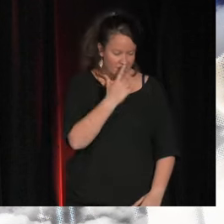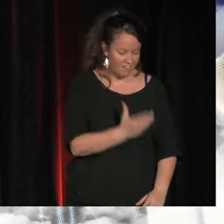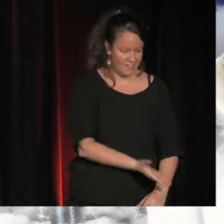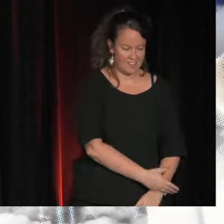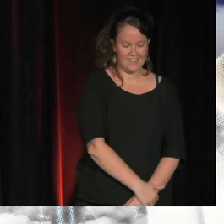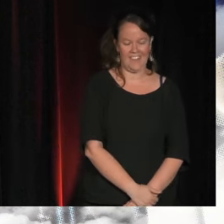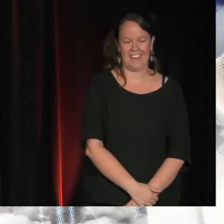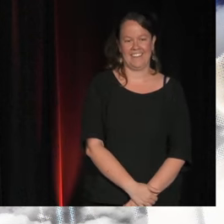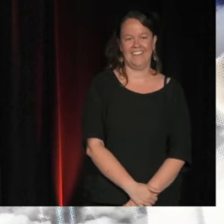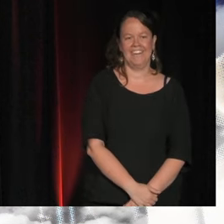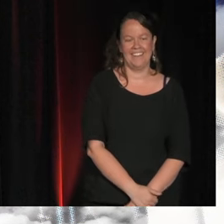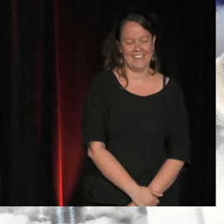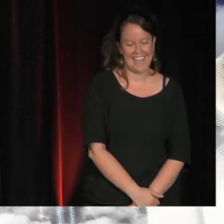Est-ce qu'il y a d'autres questions ?